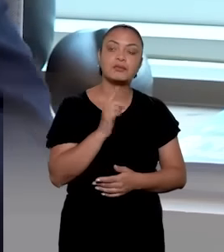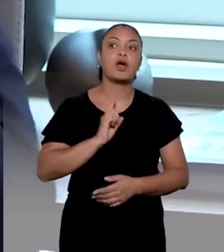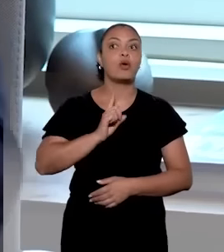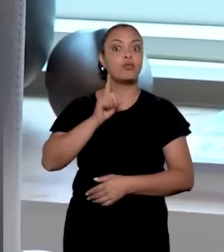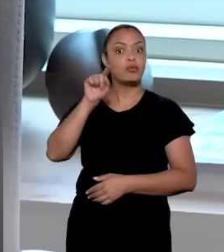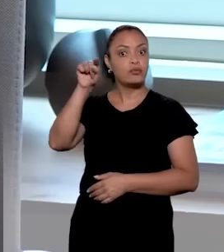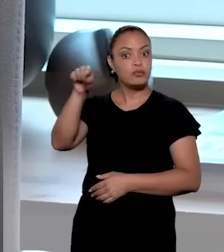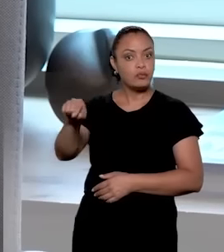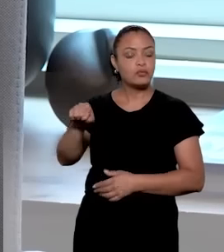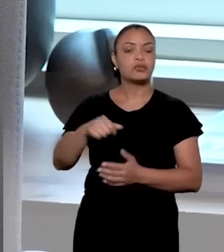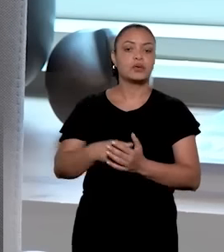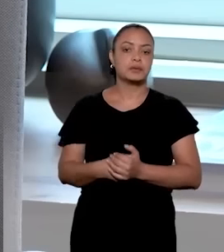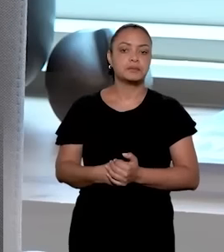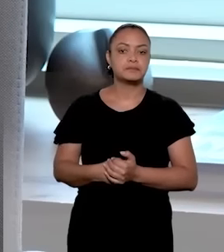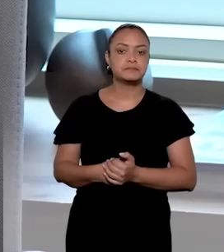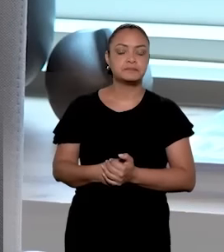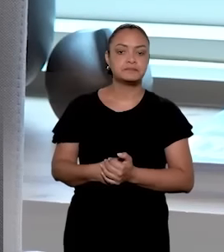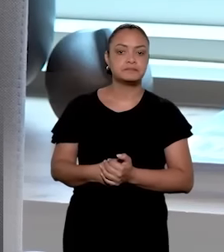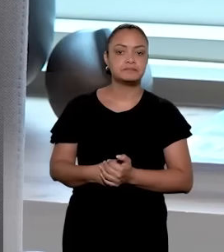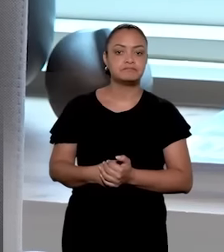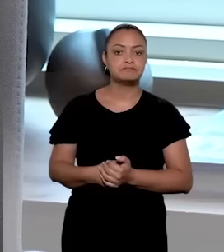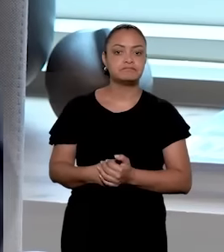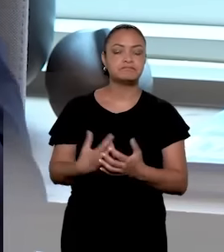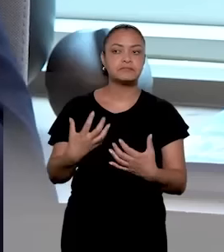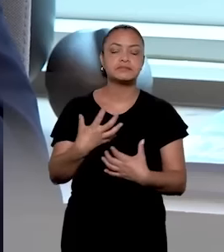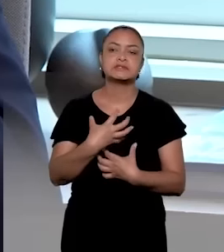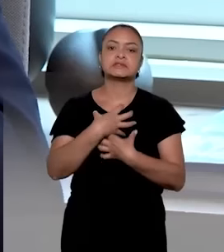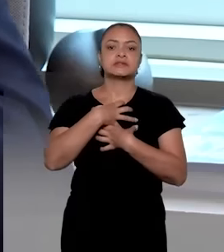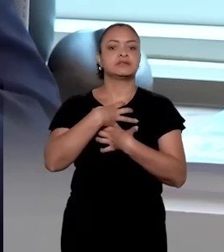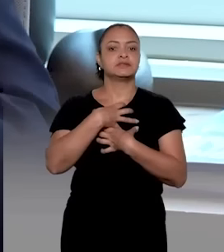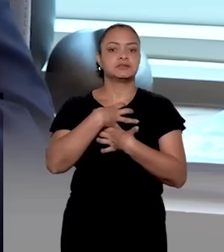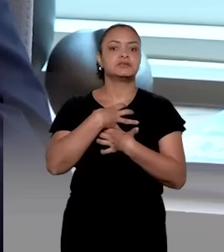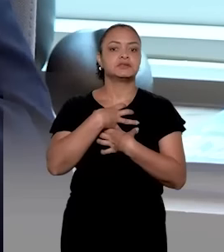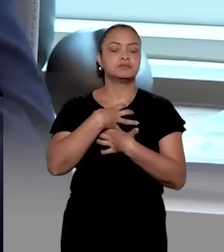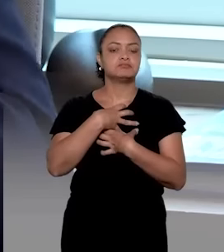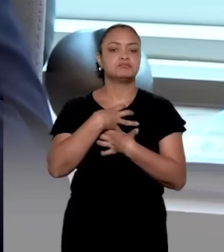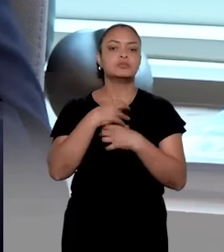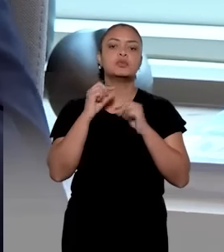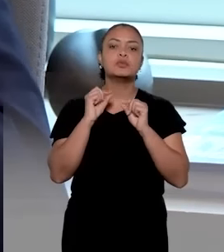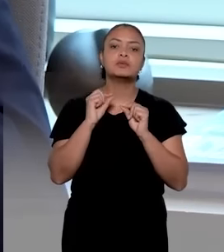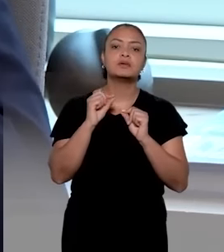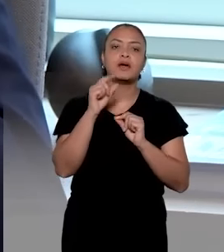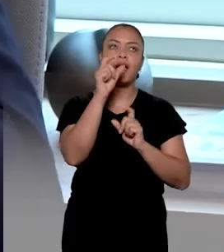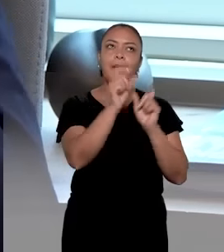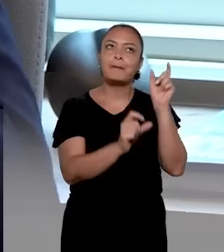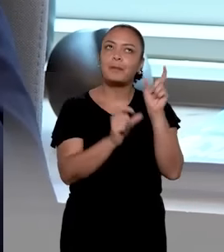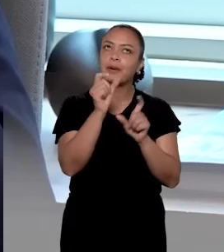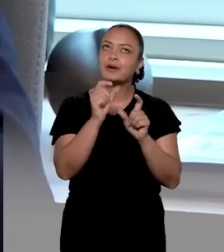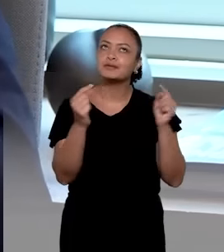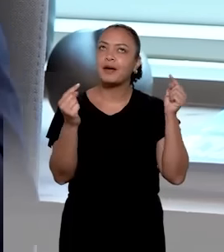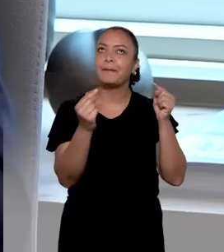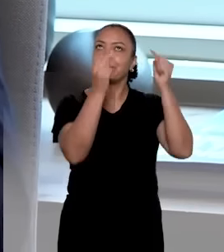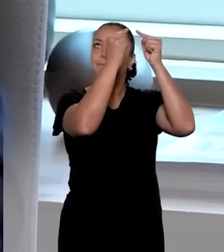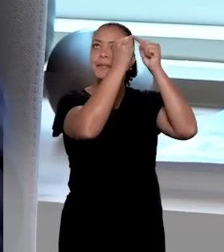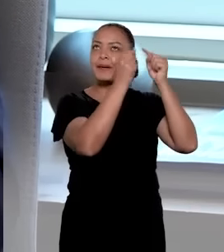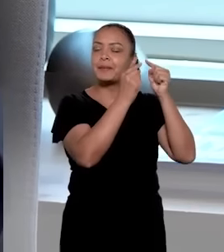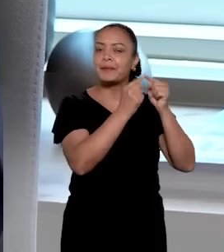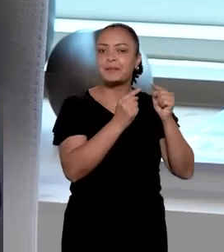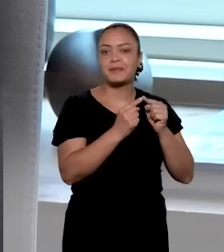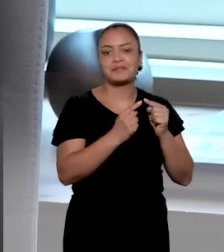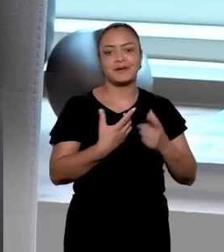eu fui lá ao sertão de Canudos para sentir a sede que os personagens... então, a sensação